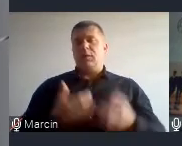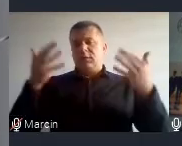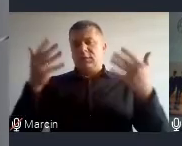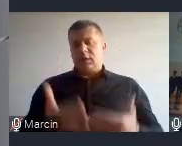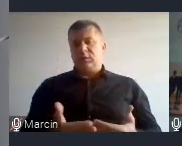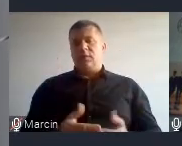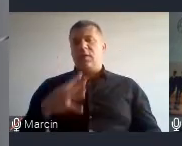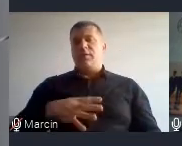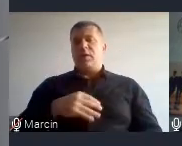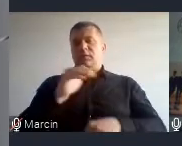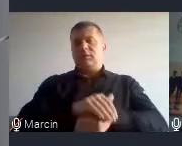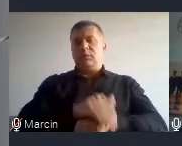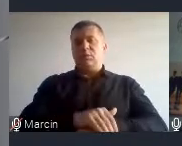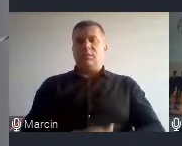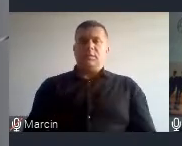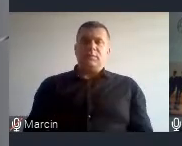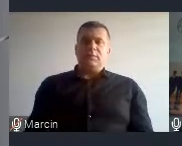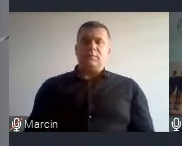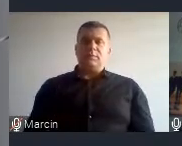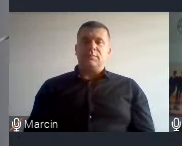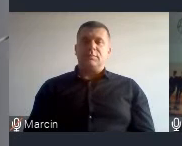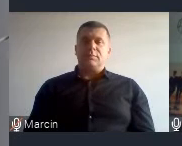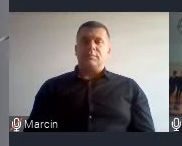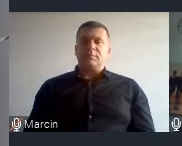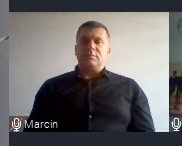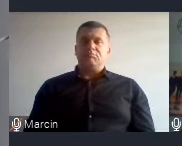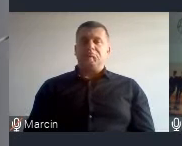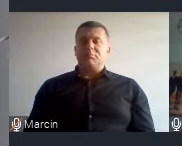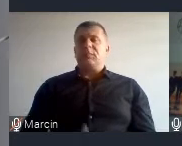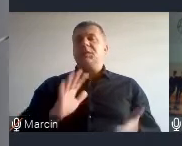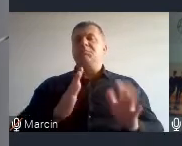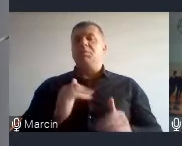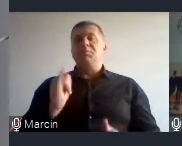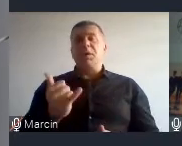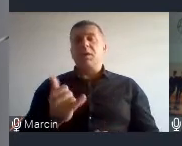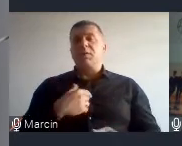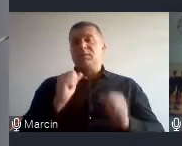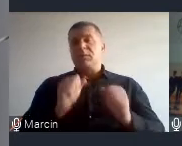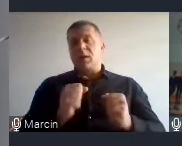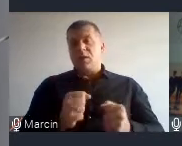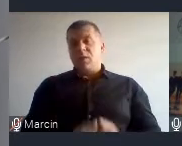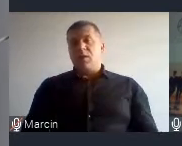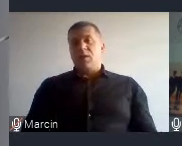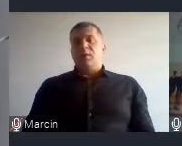I teraz kwestia tego w jaki sposób dokonujemy szacowania wartości zamówienia.